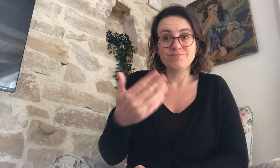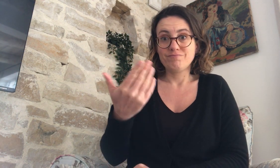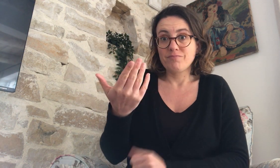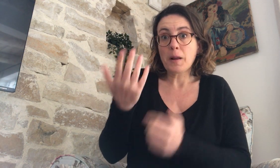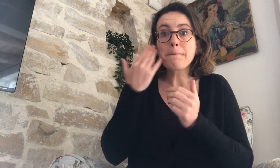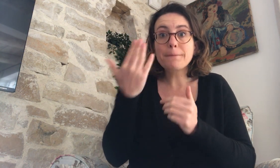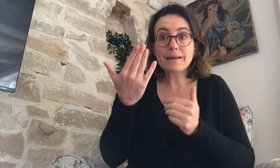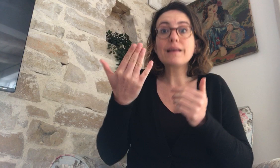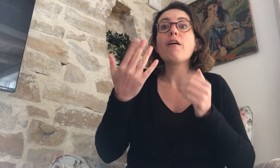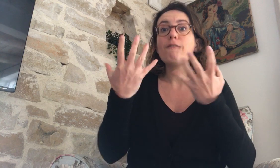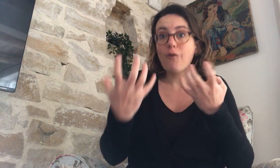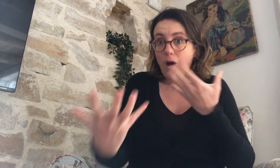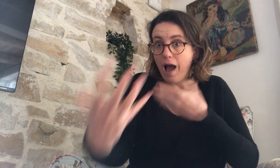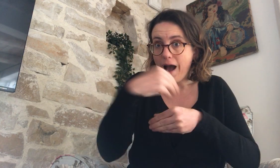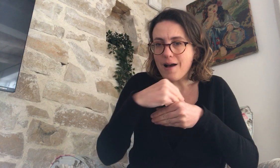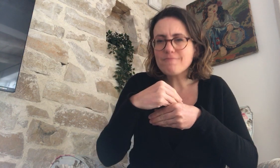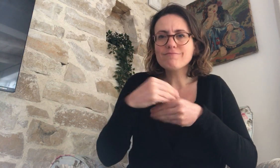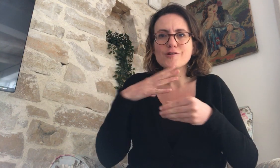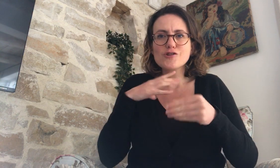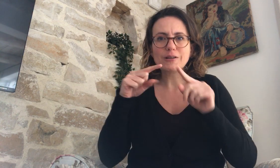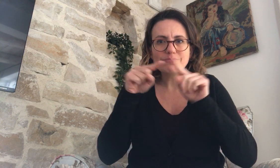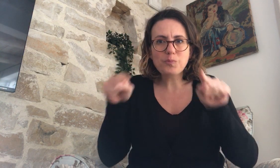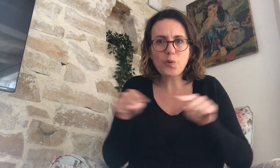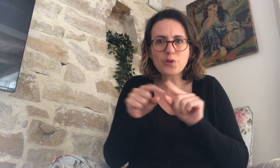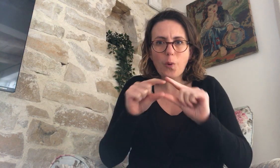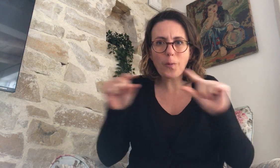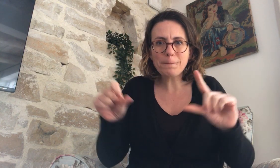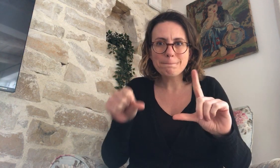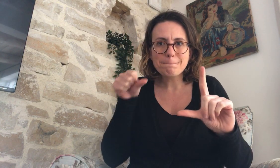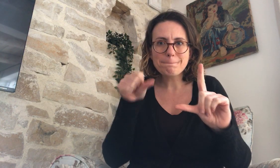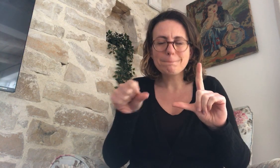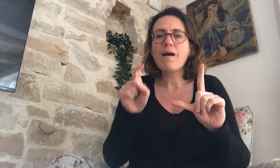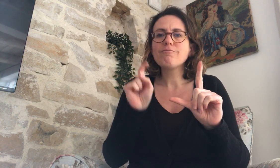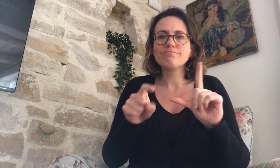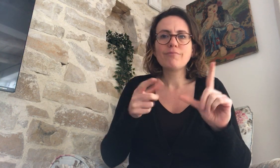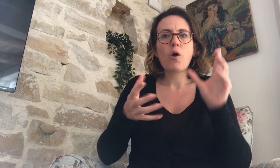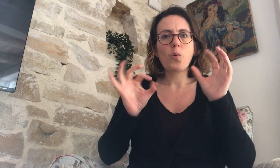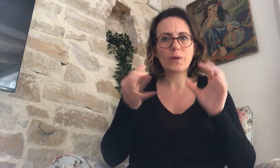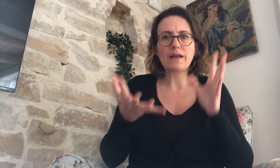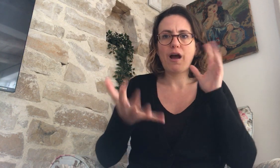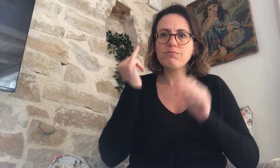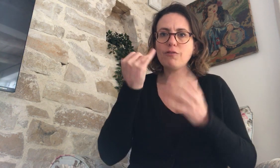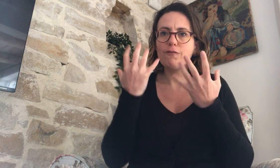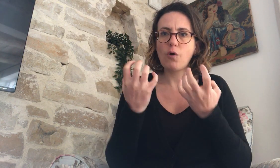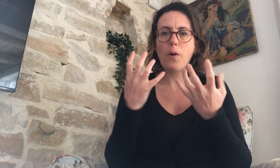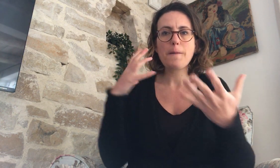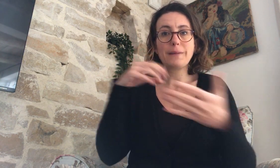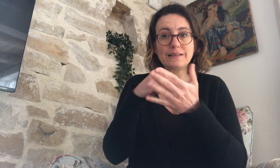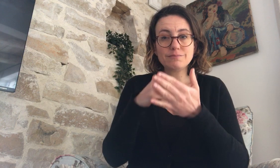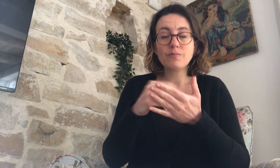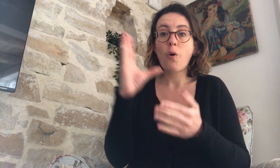Si vous souhaitez participer, cliquez sur le petit bouton et indiquez "oui je souhaite participer".